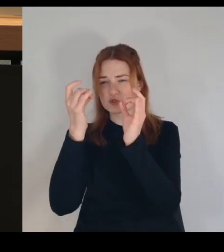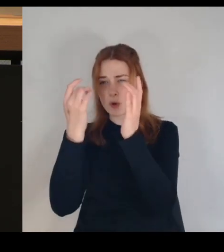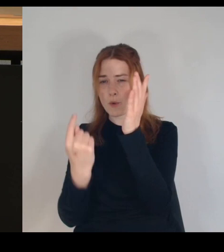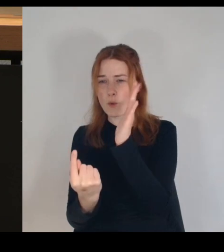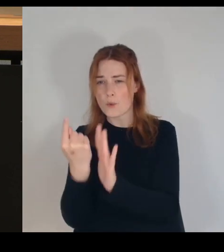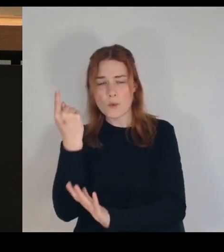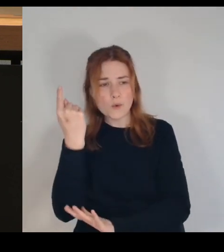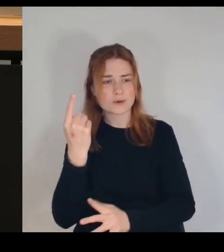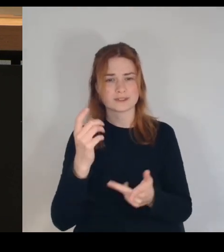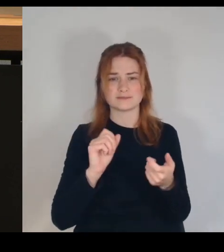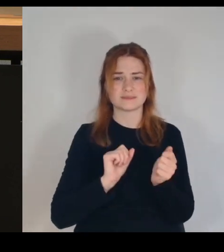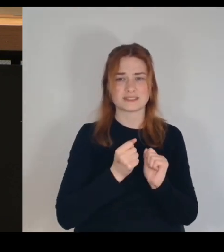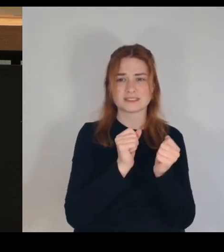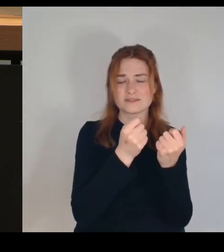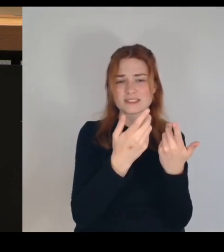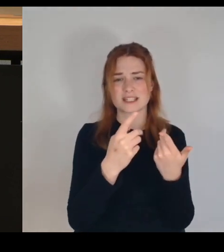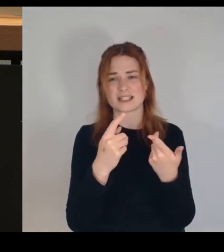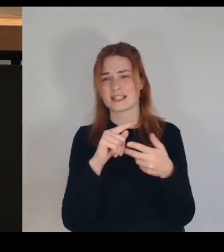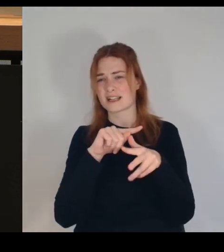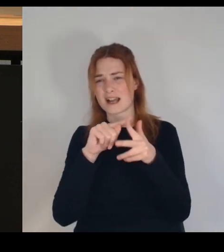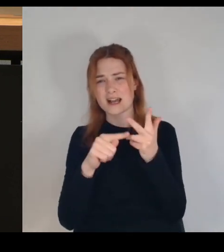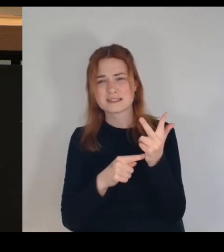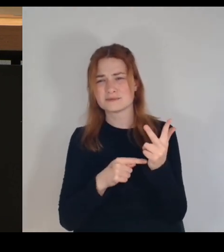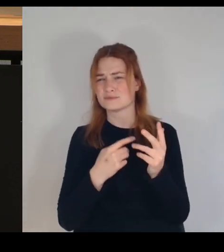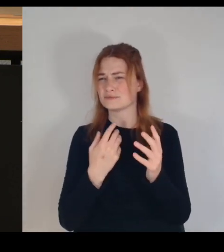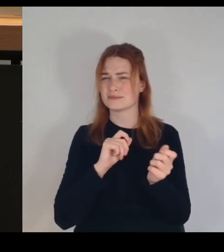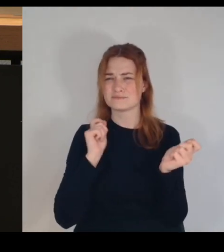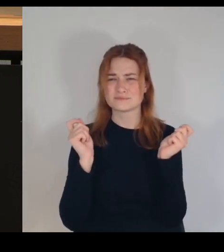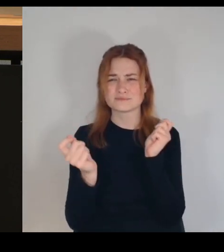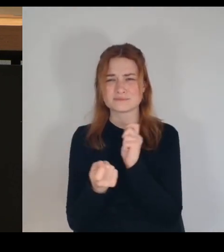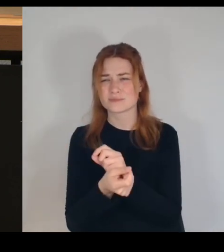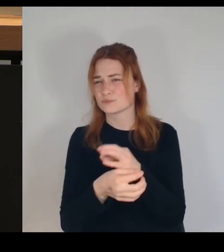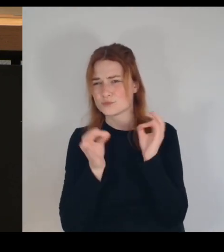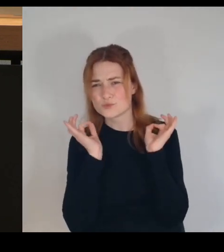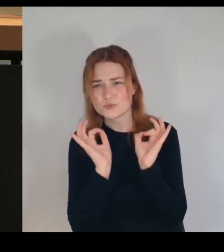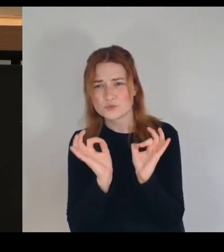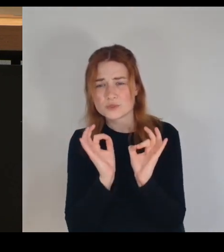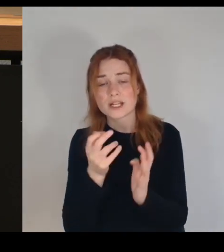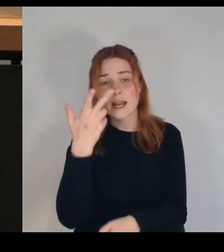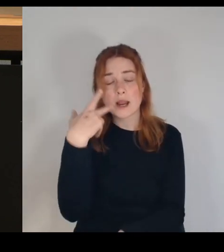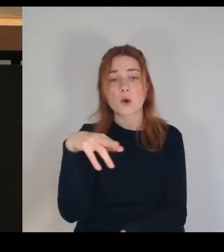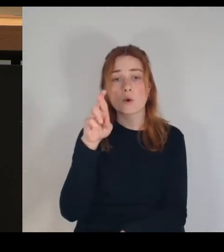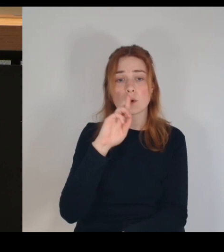Herr Ronneburg hat auf die Ausdünnung des Fahrplans um 7 % hingewiesen.